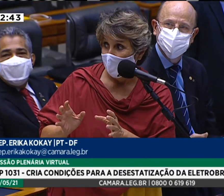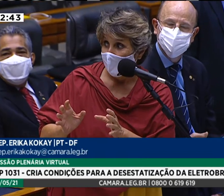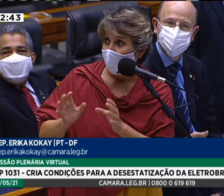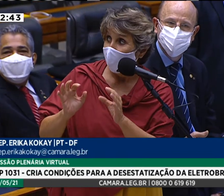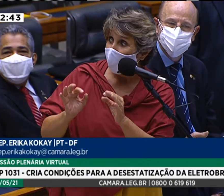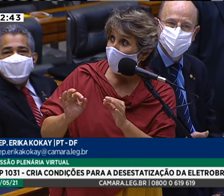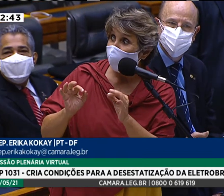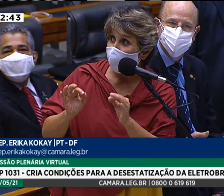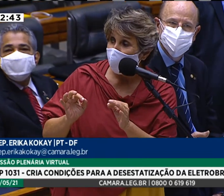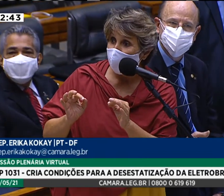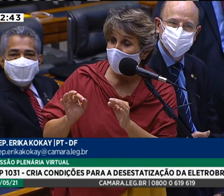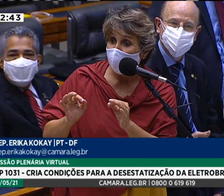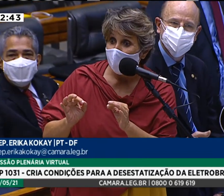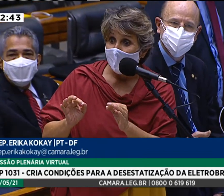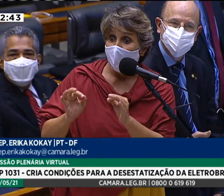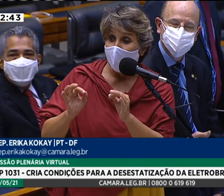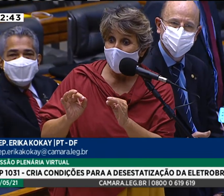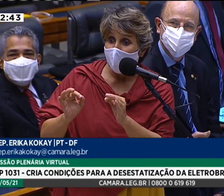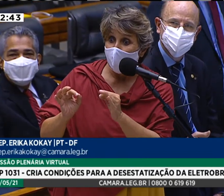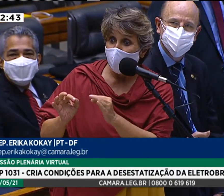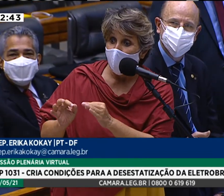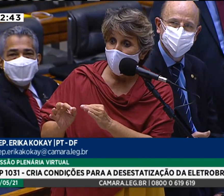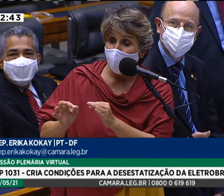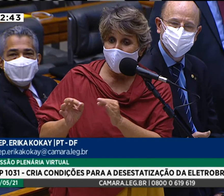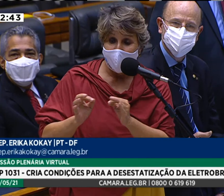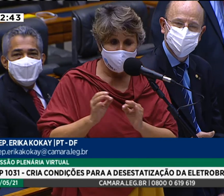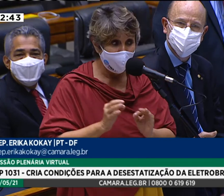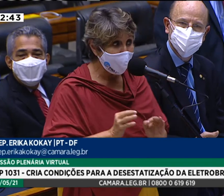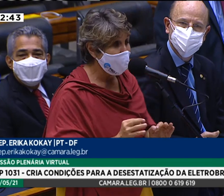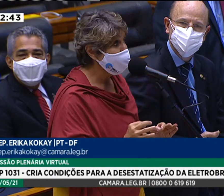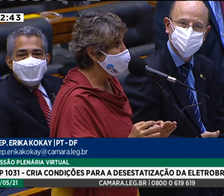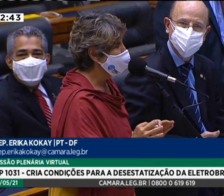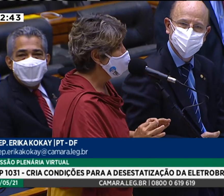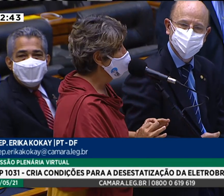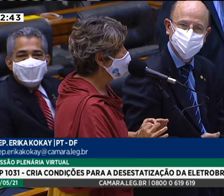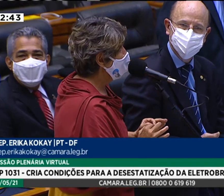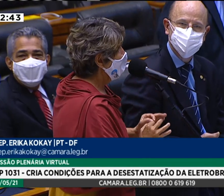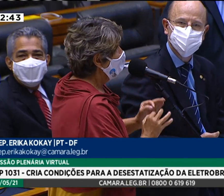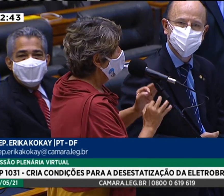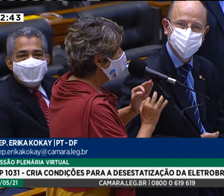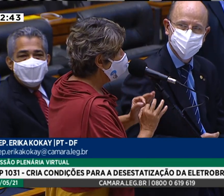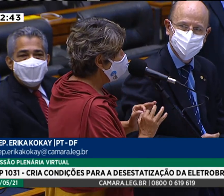COMO ORIENTA O PT? -- [DEPUTADA]: NÓS VOTAMOS FAVORÁVEIS AO DESTAQUE, EU ACHO QUE ESTÁ TENDO UMA INCOMPREENSÃO, A DÍVIDA É UMA DÍVIDA QUE A